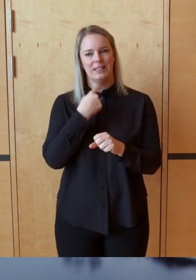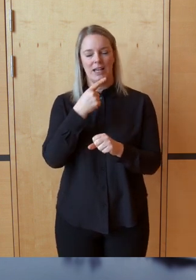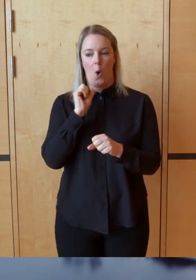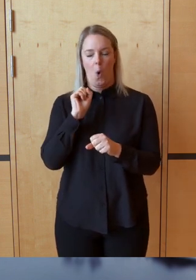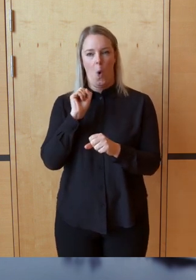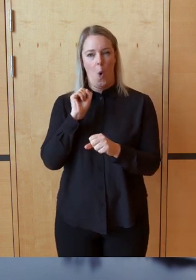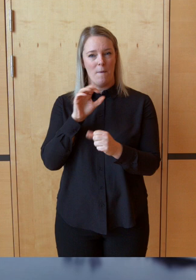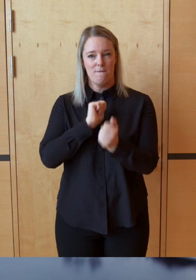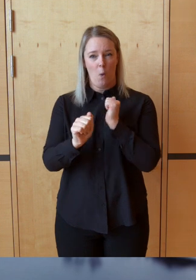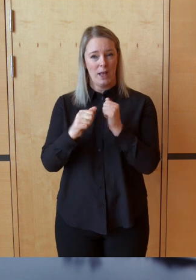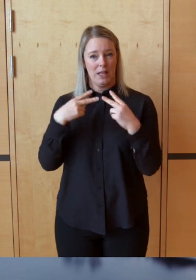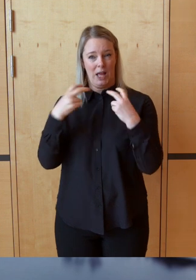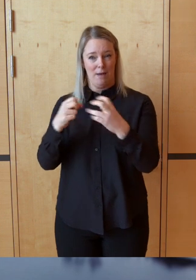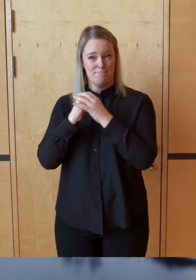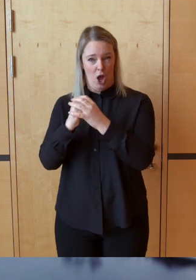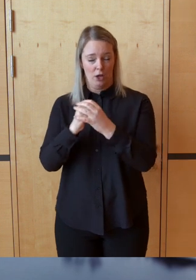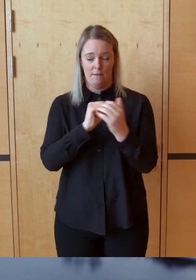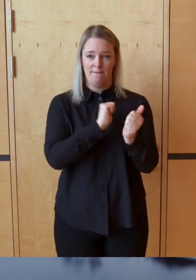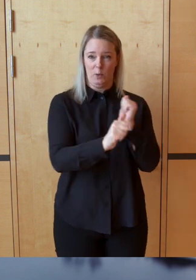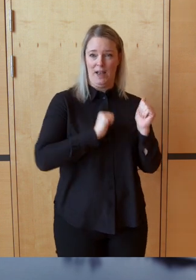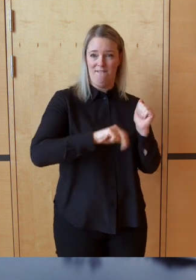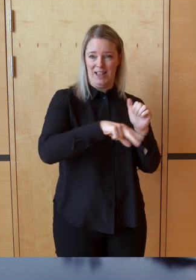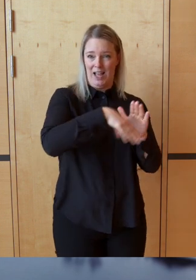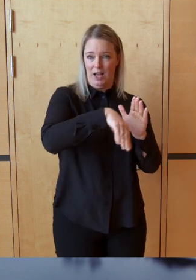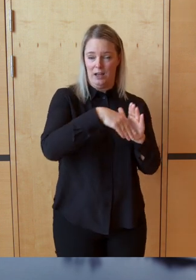Inte ha det här så måste vi ta bort det här som en en fundamental del av svensk kultur